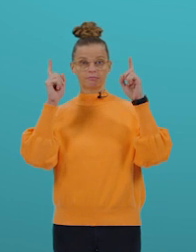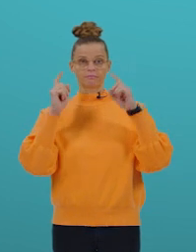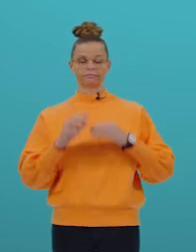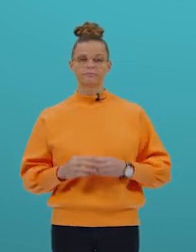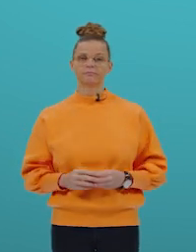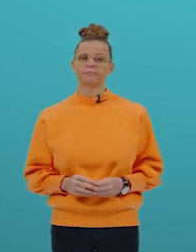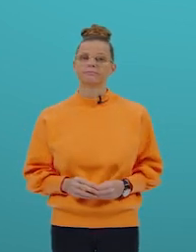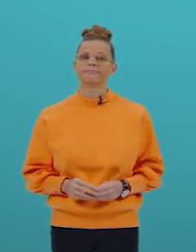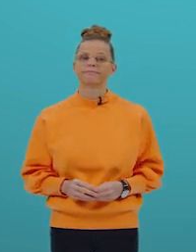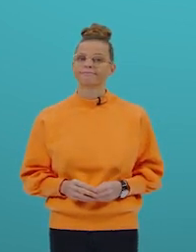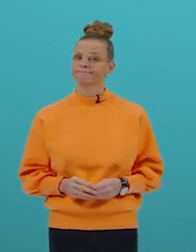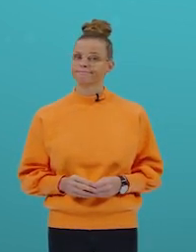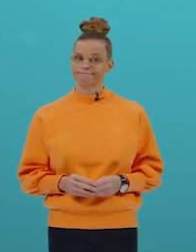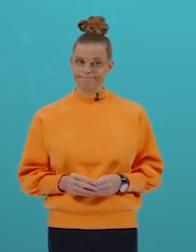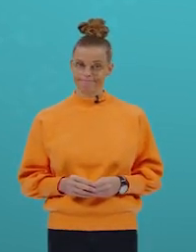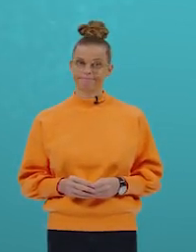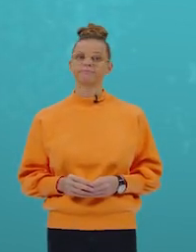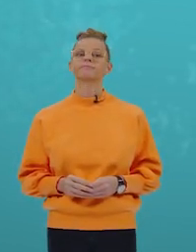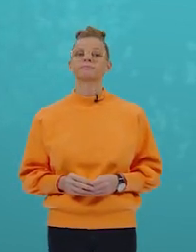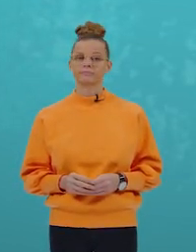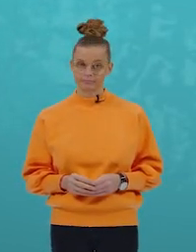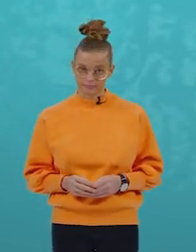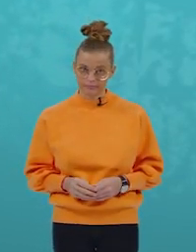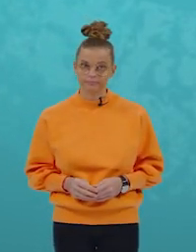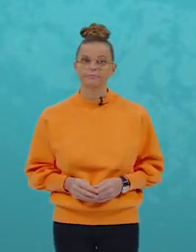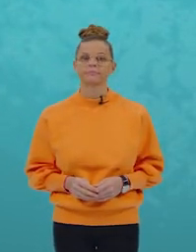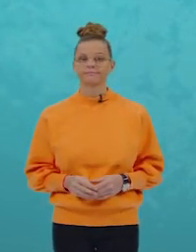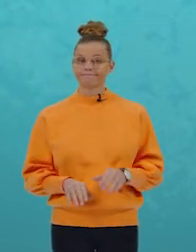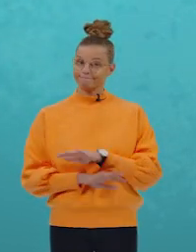hinschauen. Denn bei konkretem Verdacht, dass ein gefälschter gelber Impfpass vorliegt, darf auf